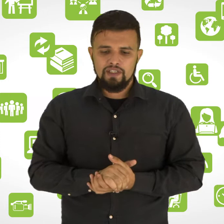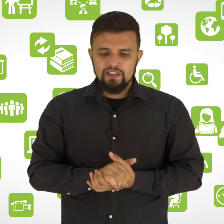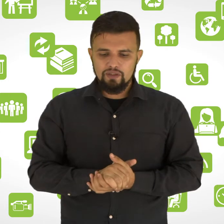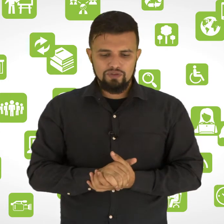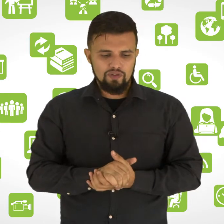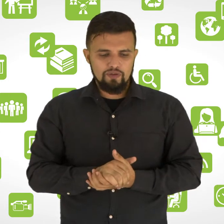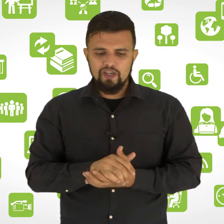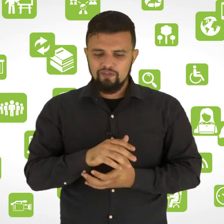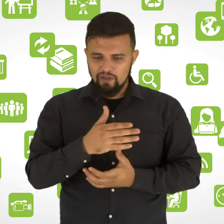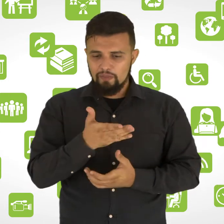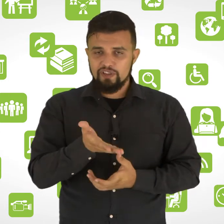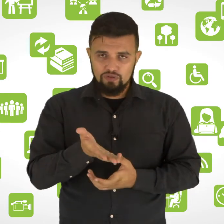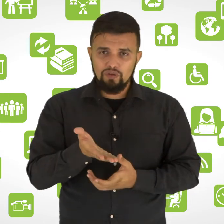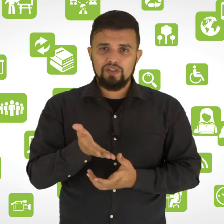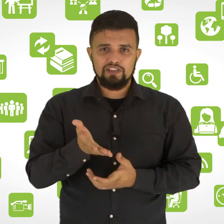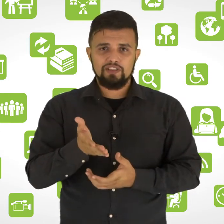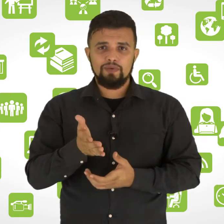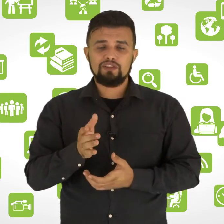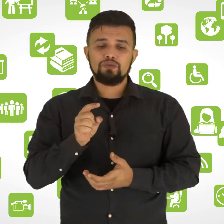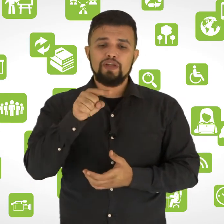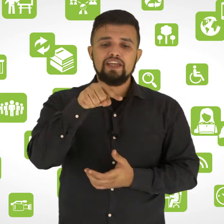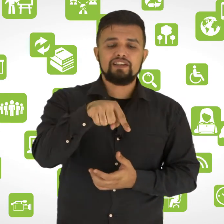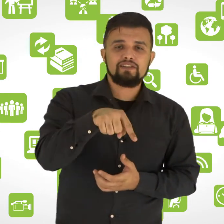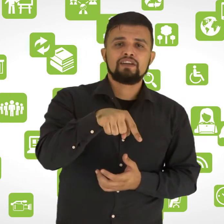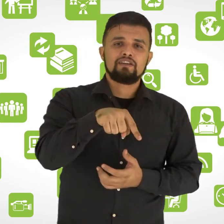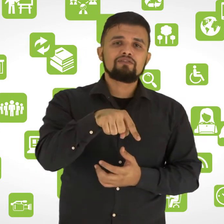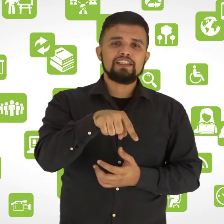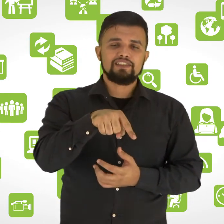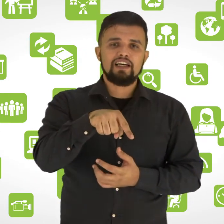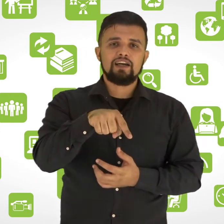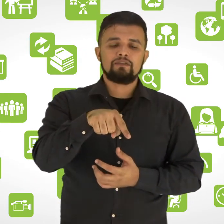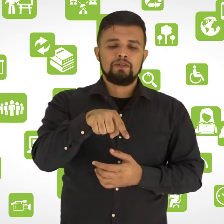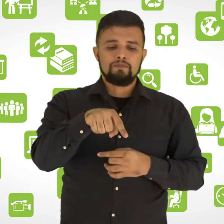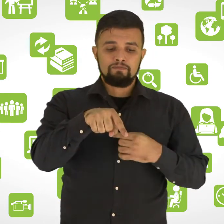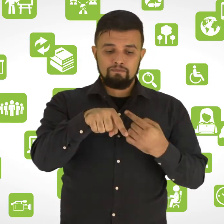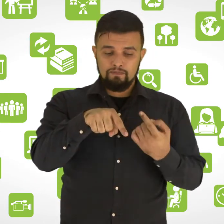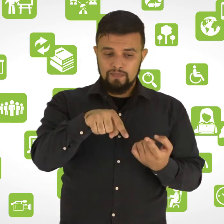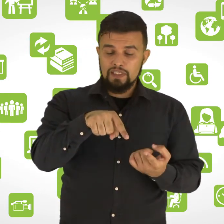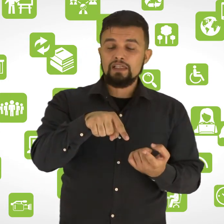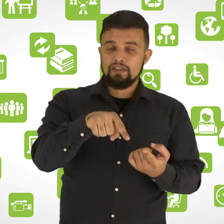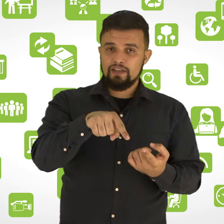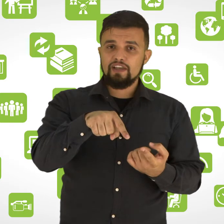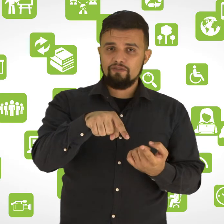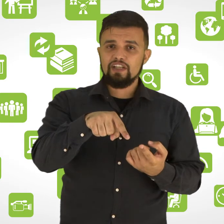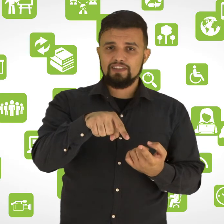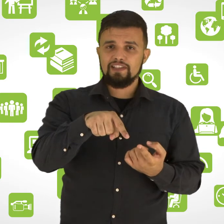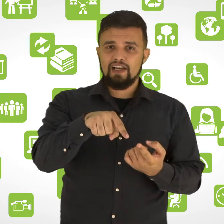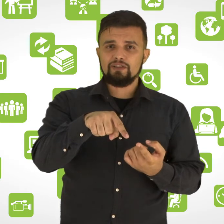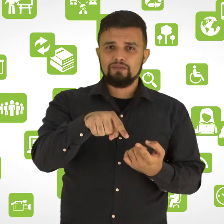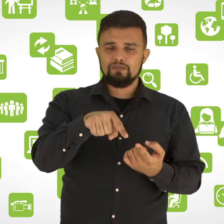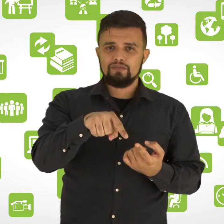Então, se eu for me referir a uma pessoa nesse espaço, o "ele" vai estar referenciado